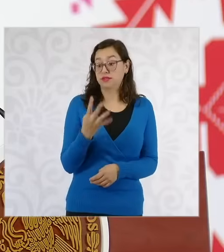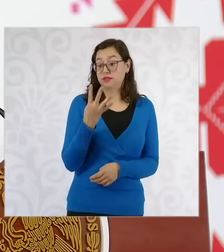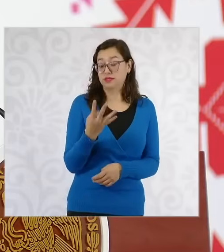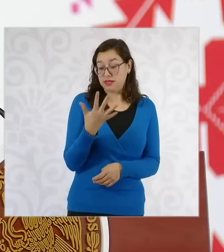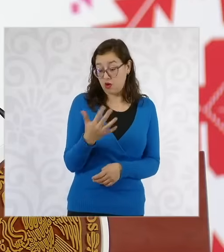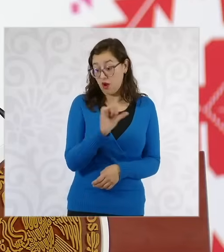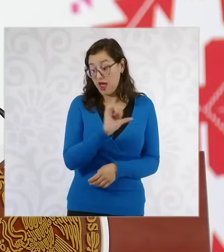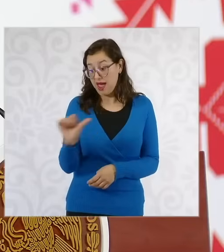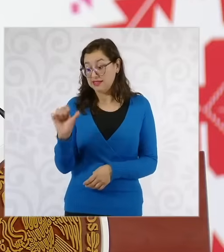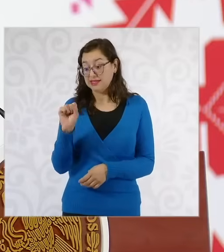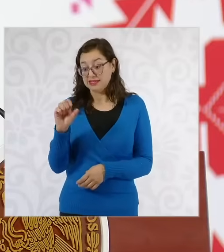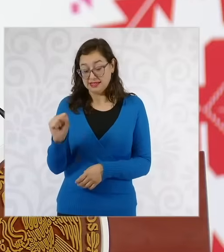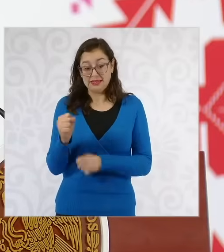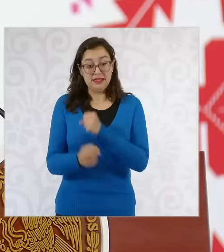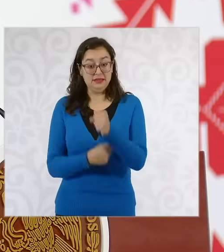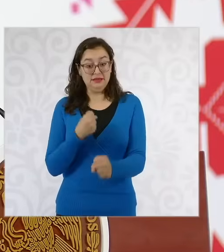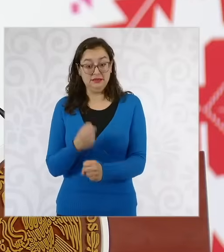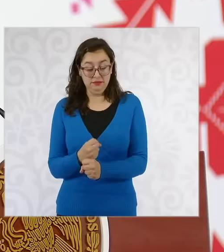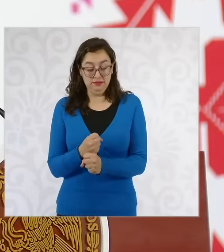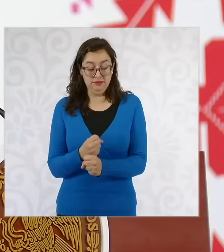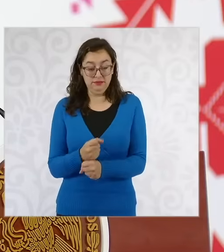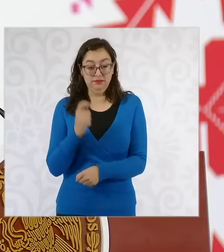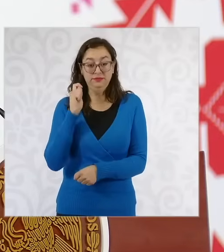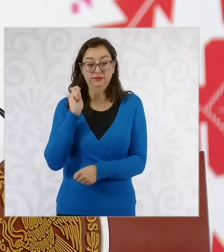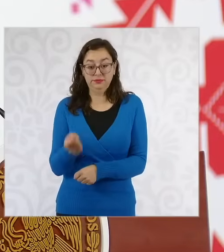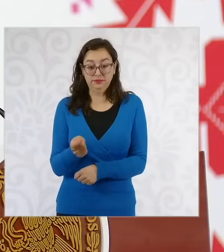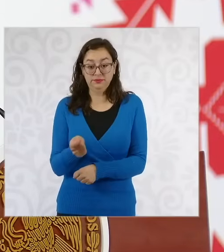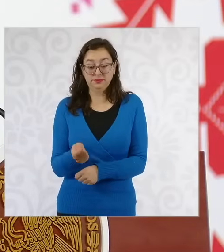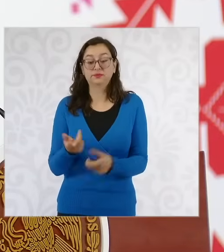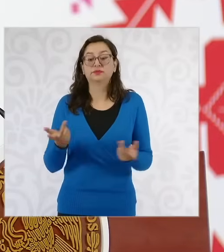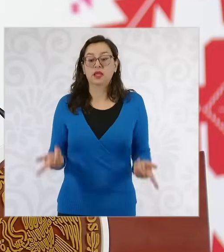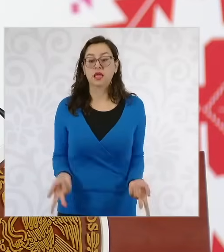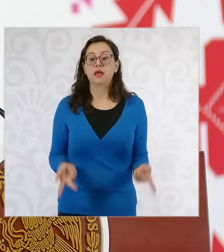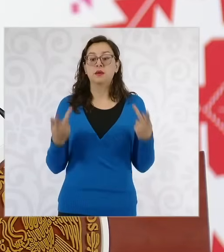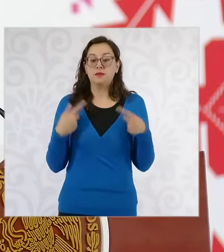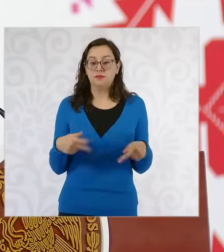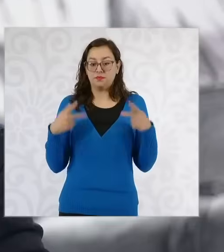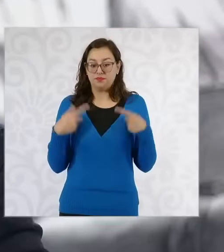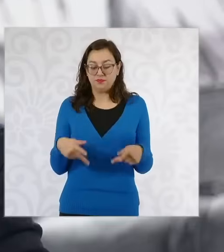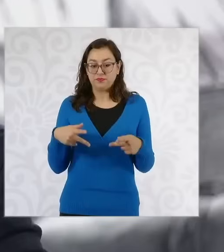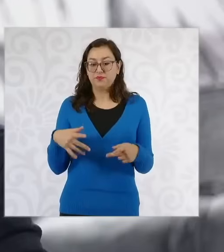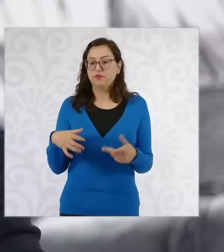Qué quiere decir con esto que más mexicanos de la población económicamente activa están prefiriendo